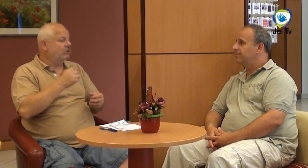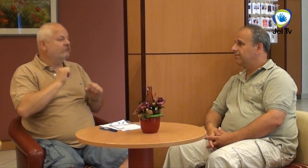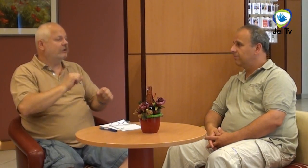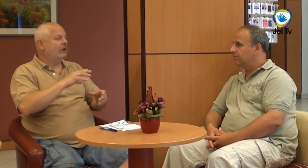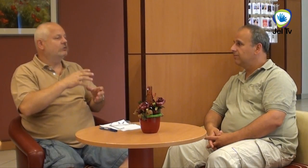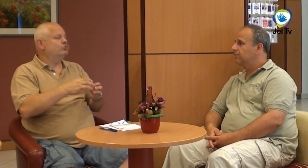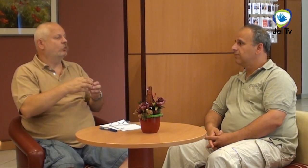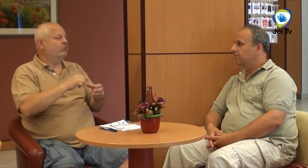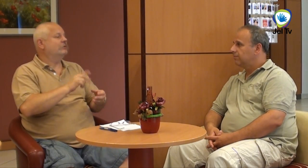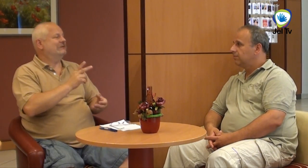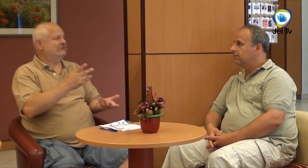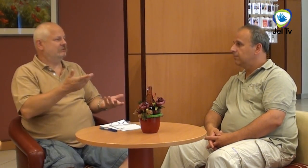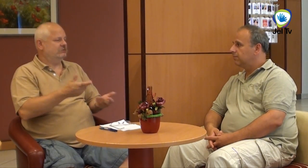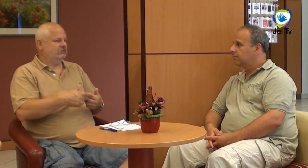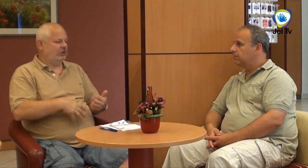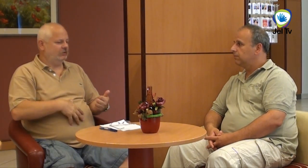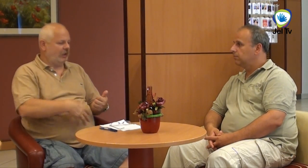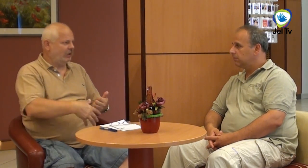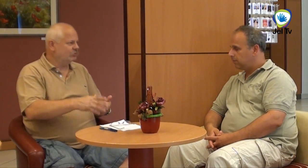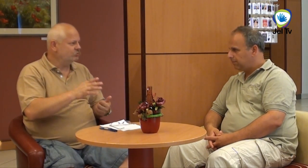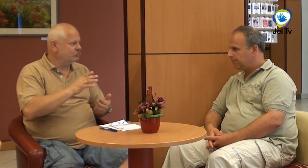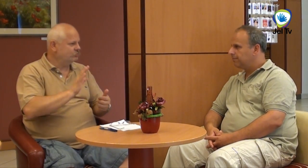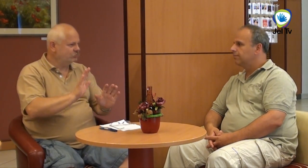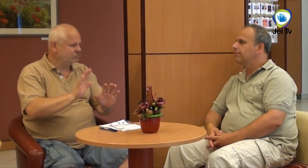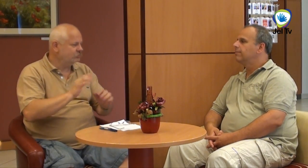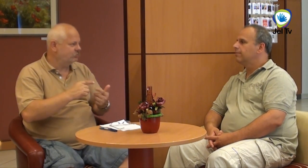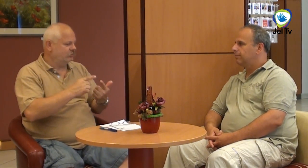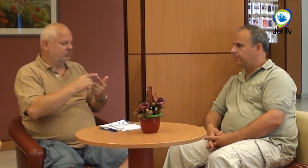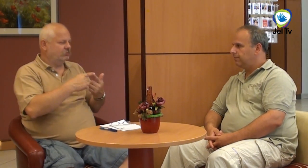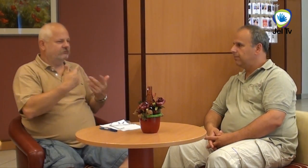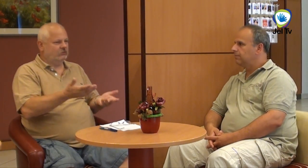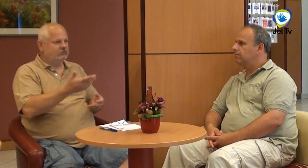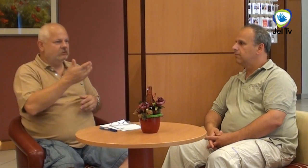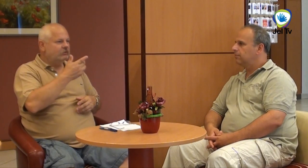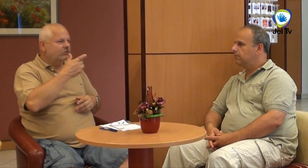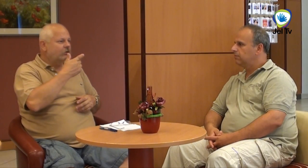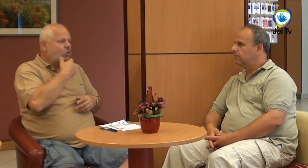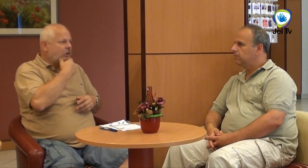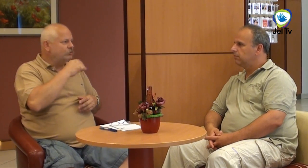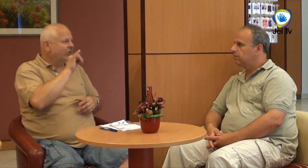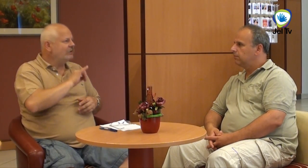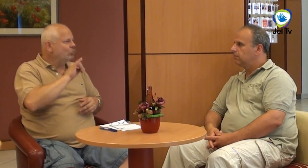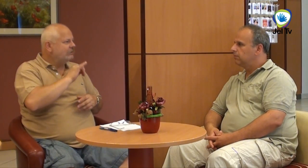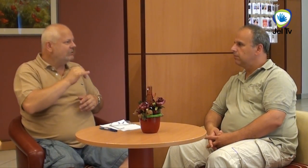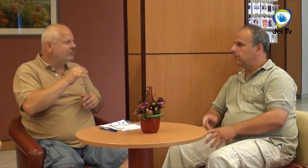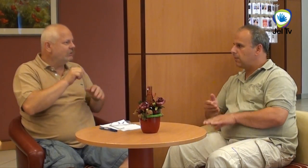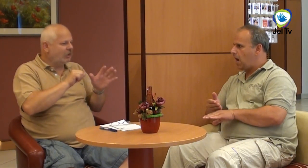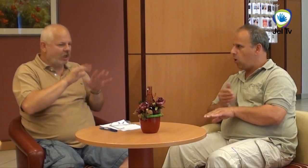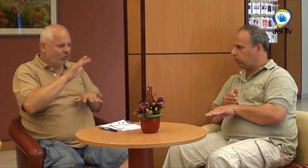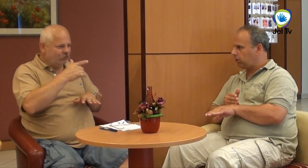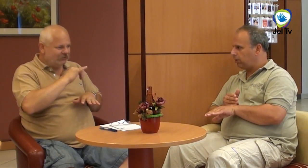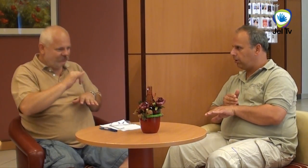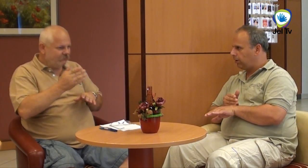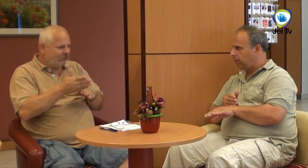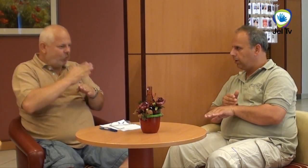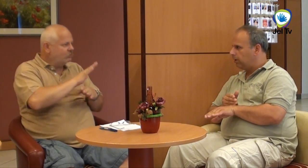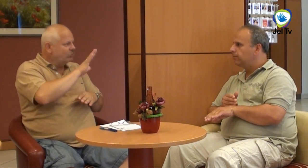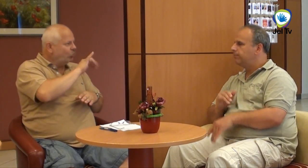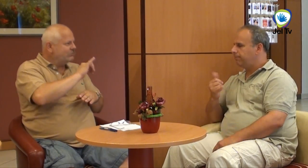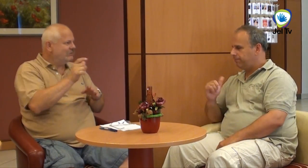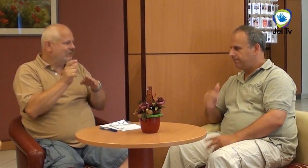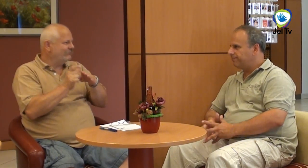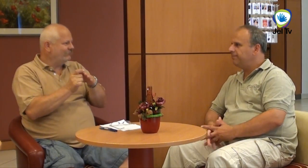Kik vannak a védett csoportban? Kismamák, az öregségi nyugdíj korhatár elérés előtti állók (57 évesektől),